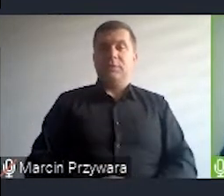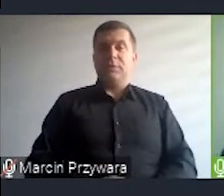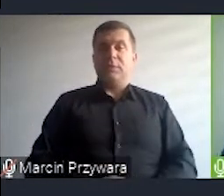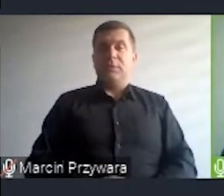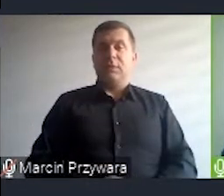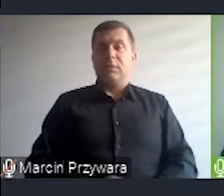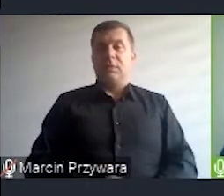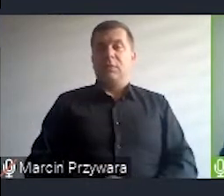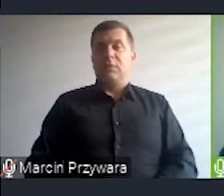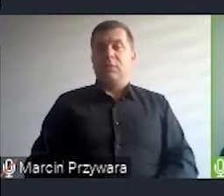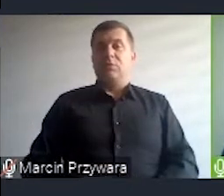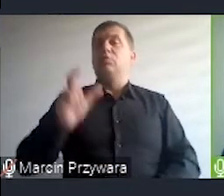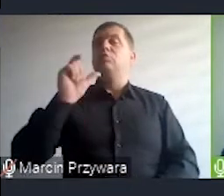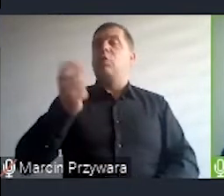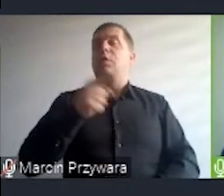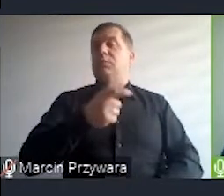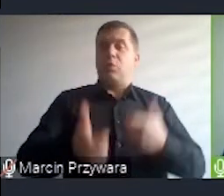I teraz co z tym zrobić.